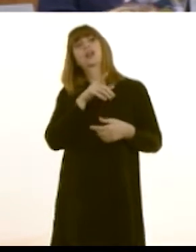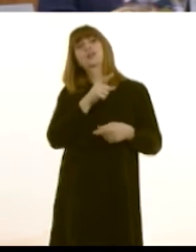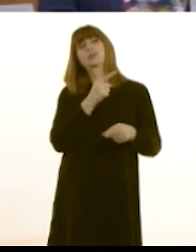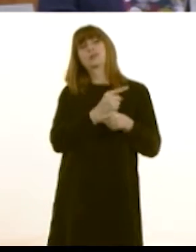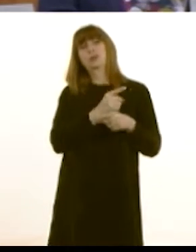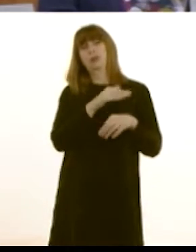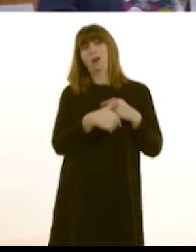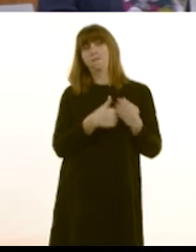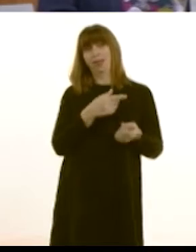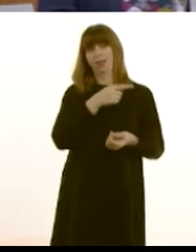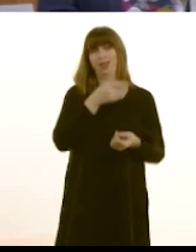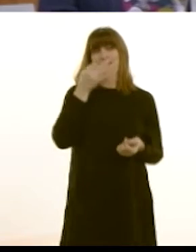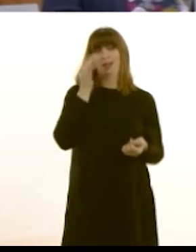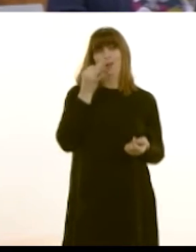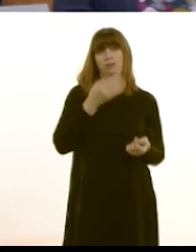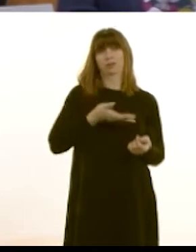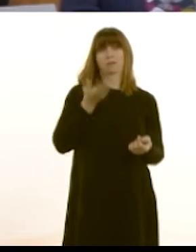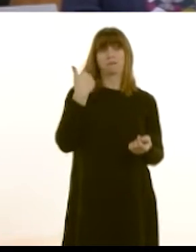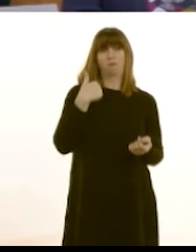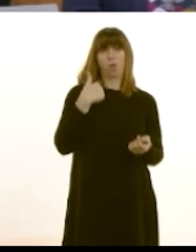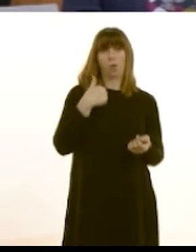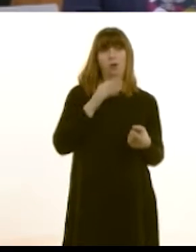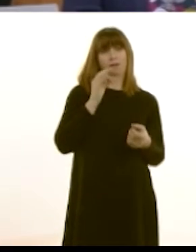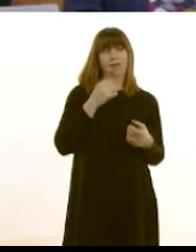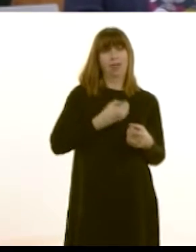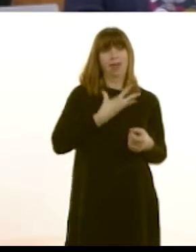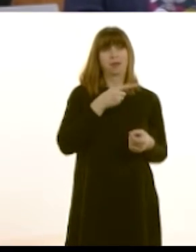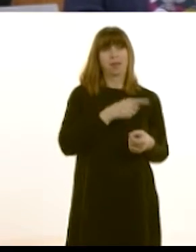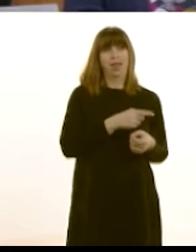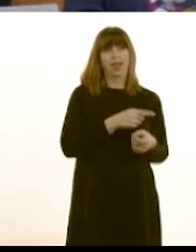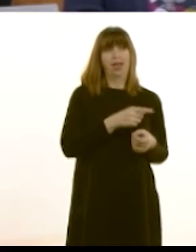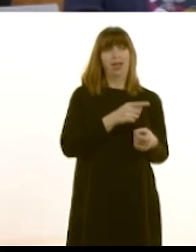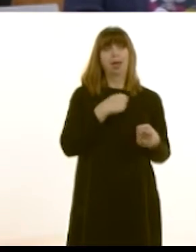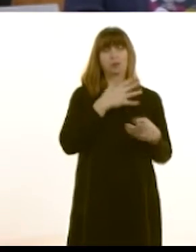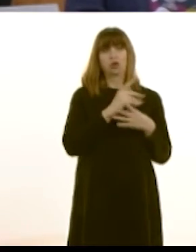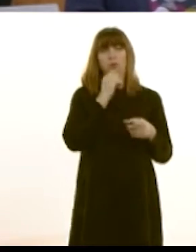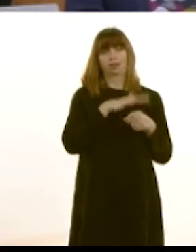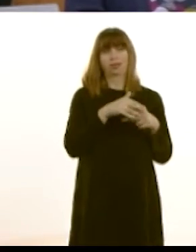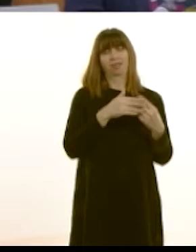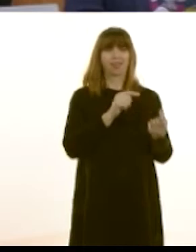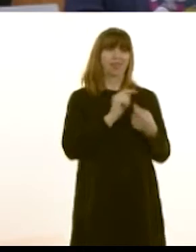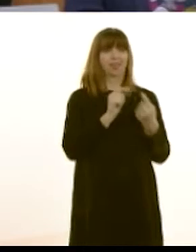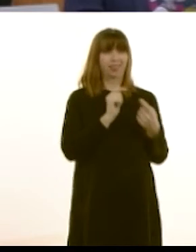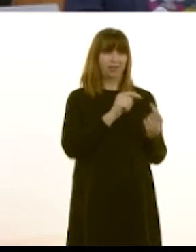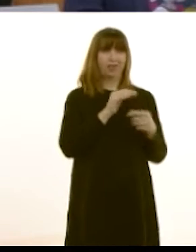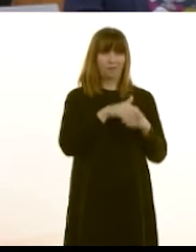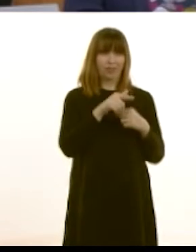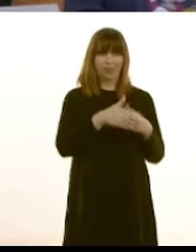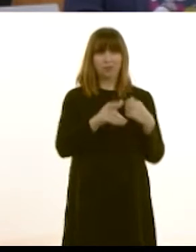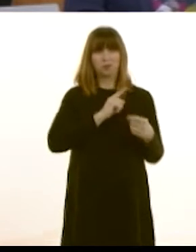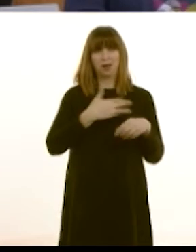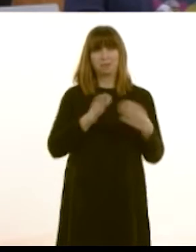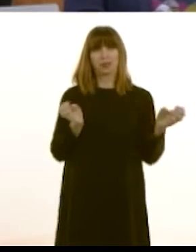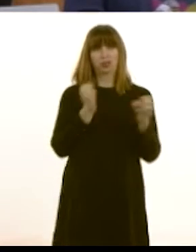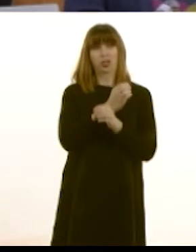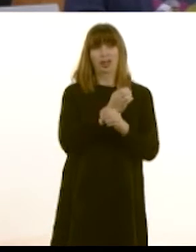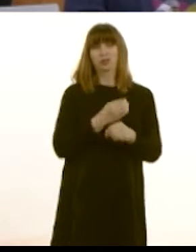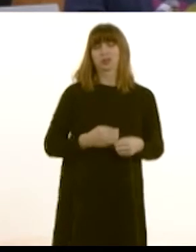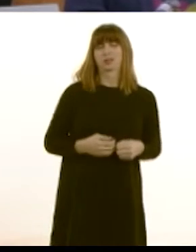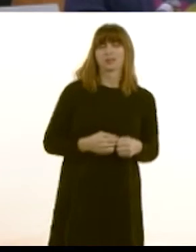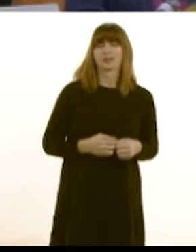Rwyín siwr y byddwn yn gweld mwy o sbort a sbri ynglyn ‚ hynny dros y misoedd nesaf.